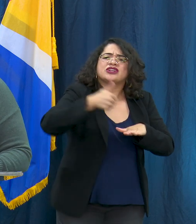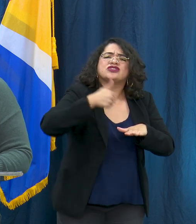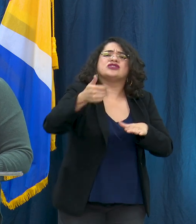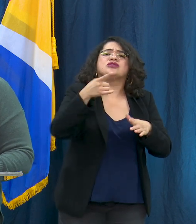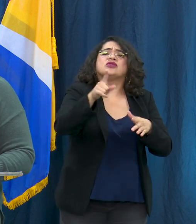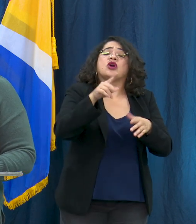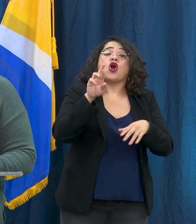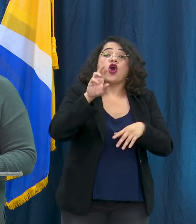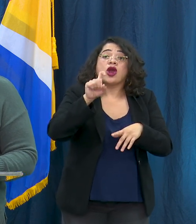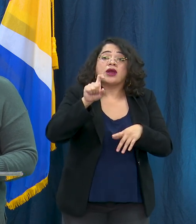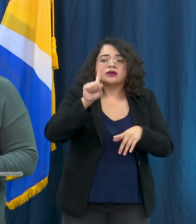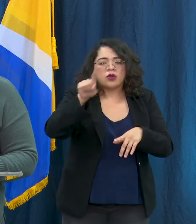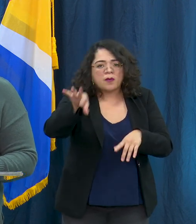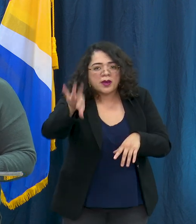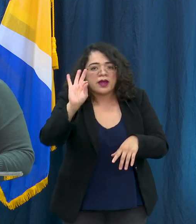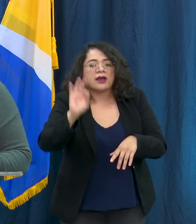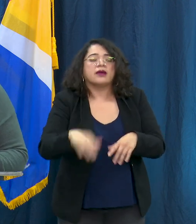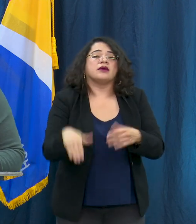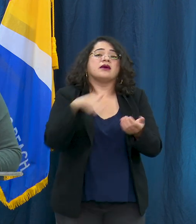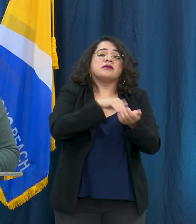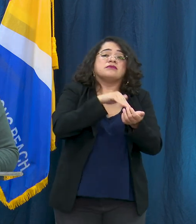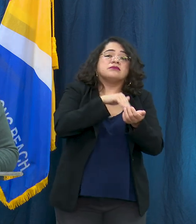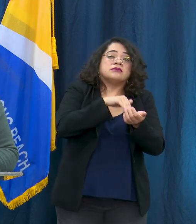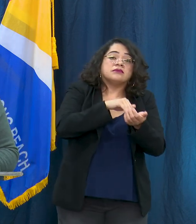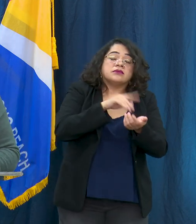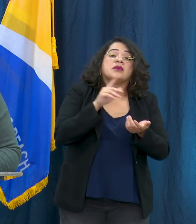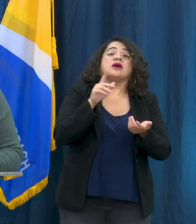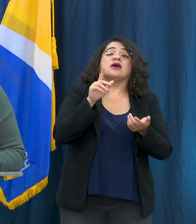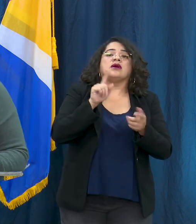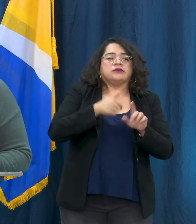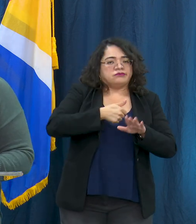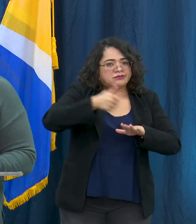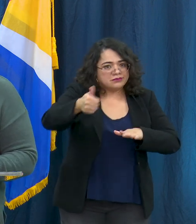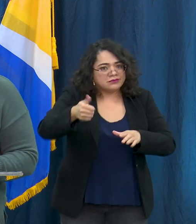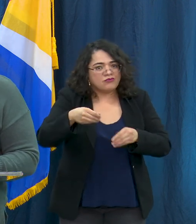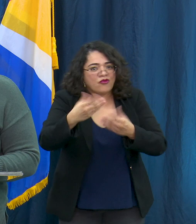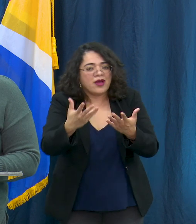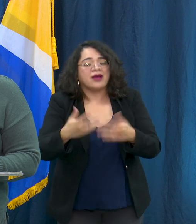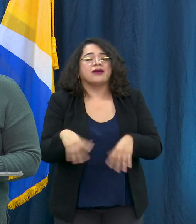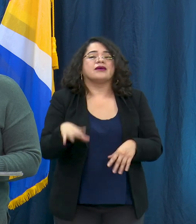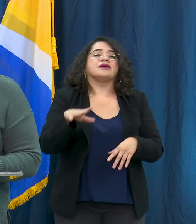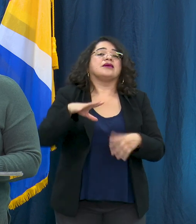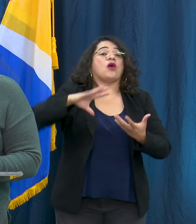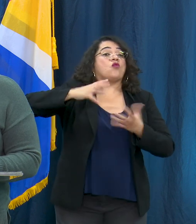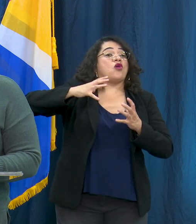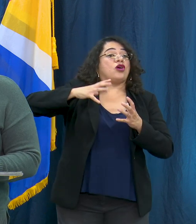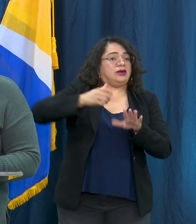Medicus pharmacist y la band areas actual mente cerca de dos siento sin